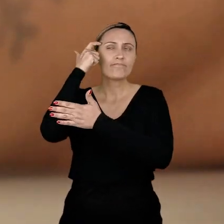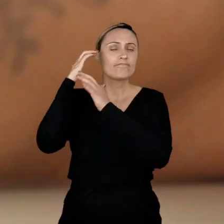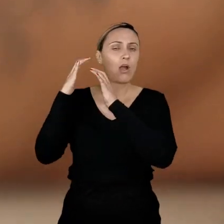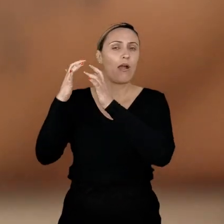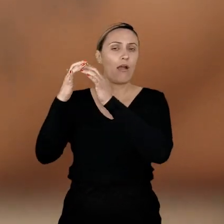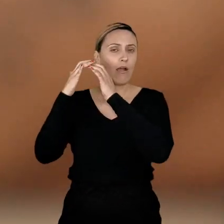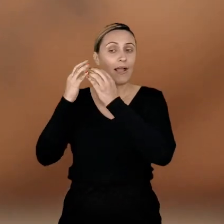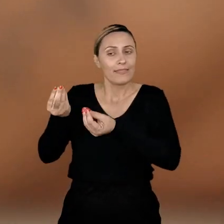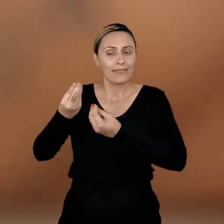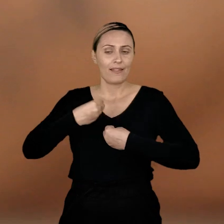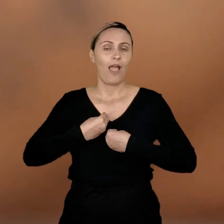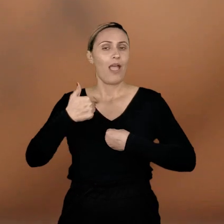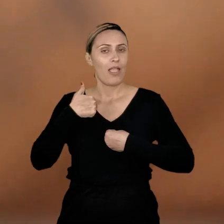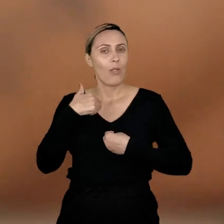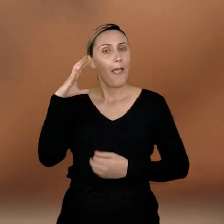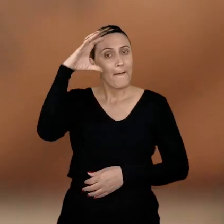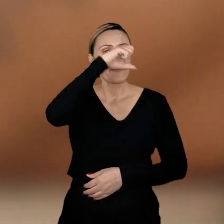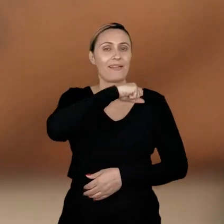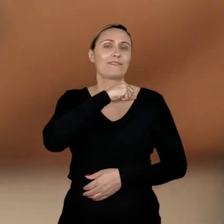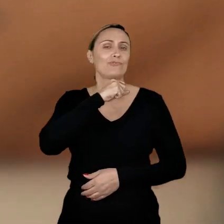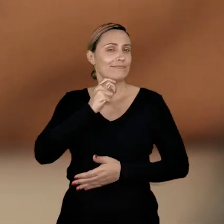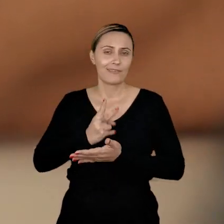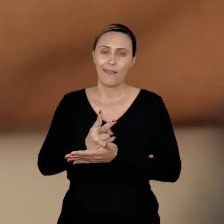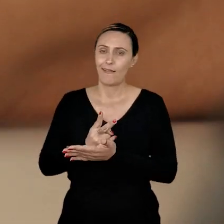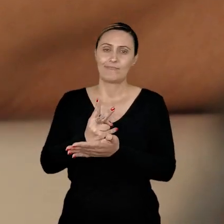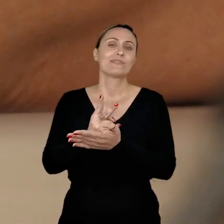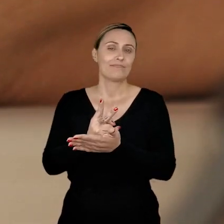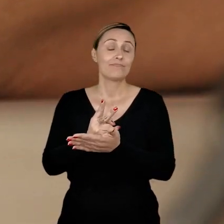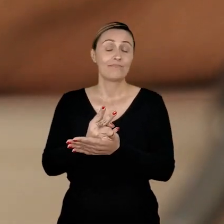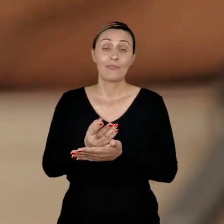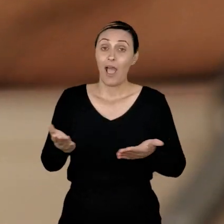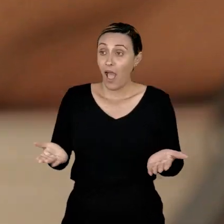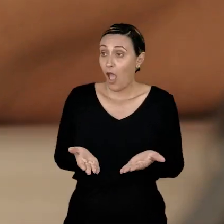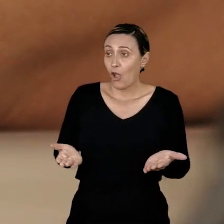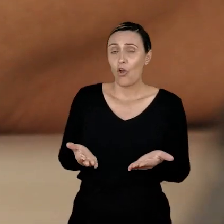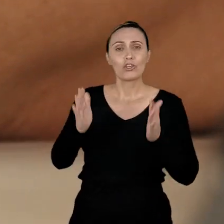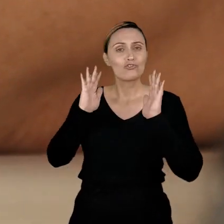traz aprendizados e senso crítico. Estou aqui após 30 anos de infecção,